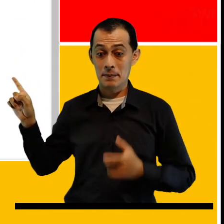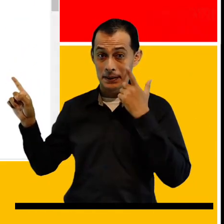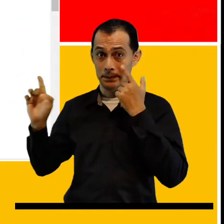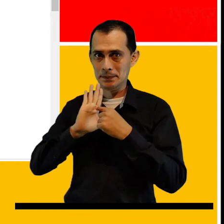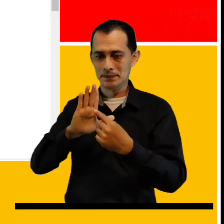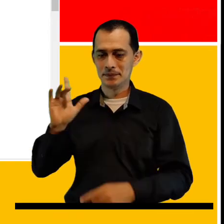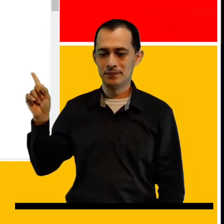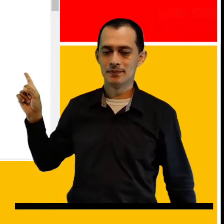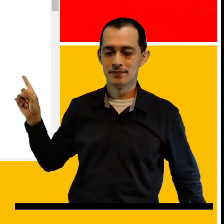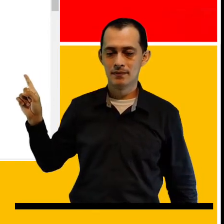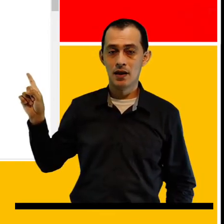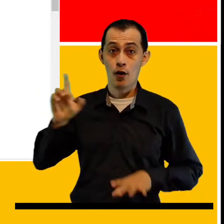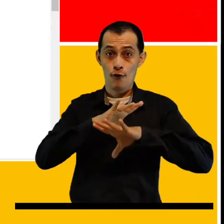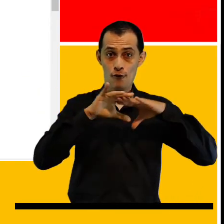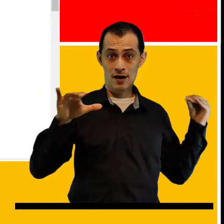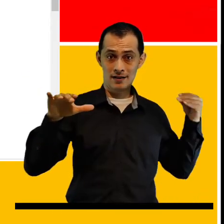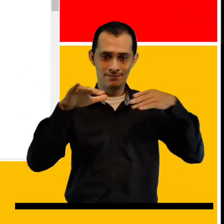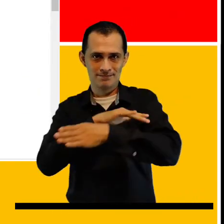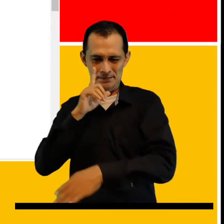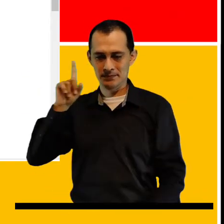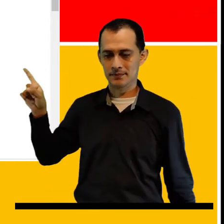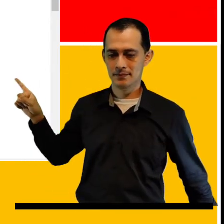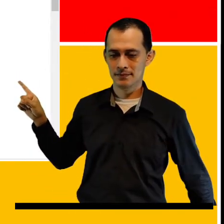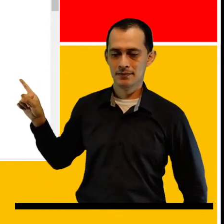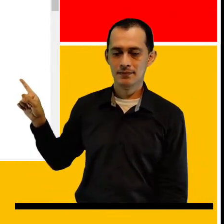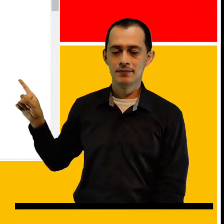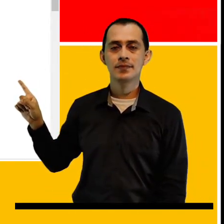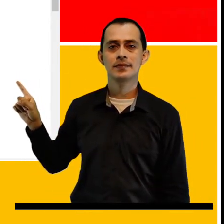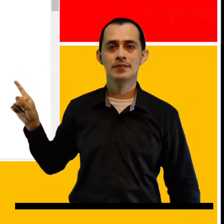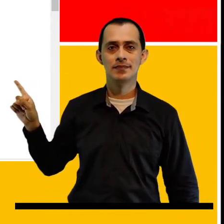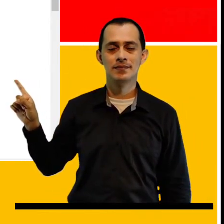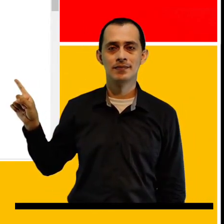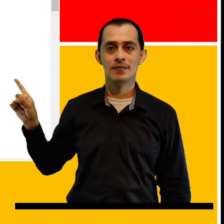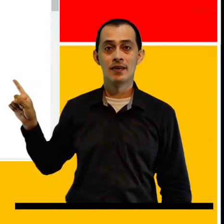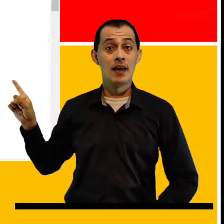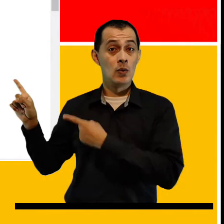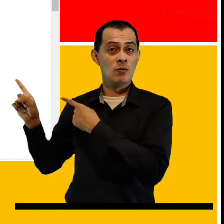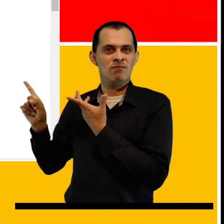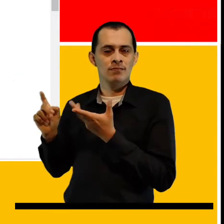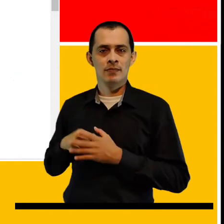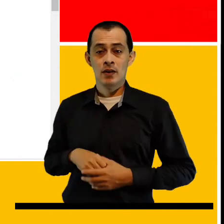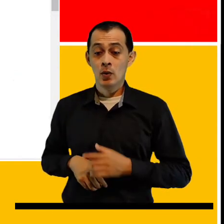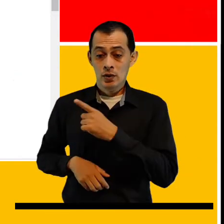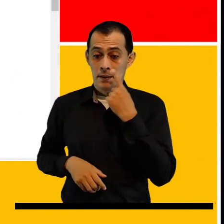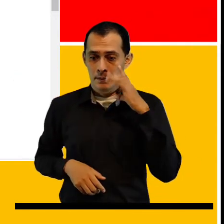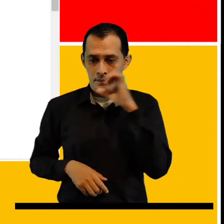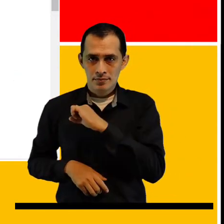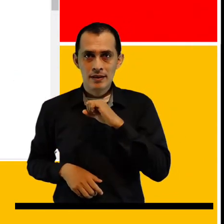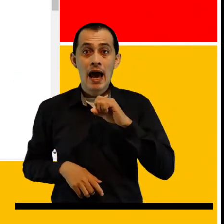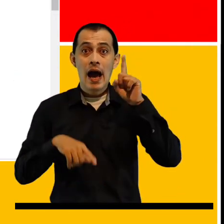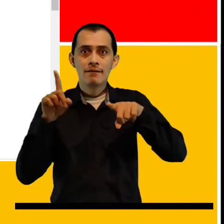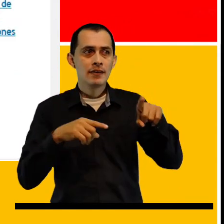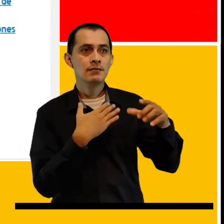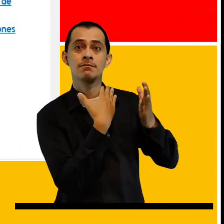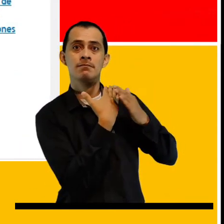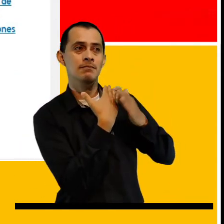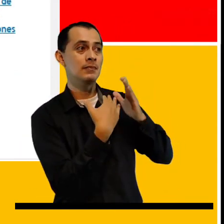a salir y volver a entrar, van a ver que en algunas convocatorias, sea para becas, financiación